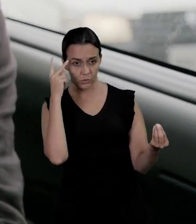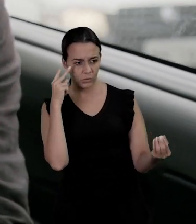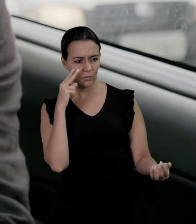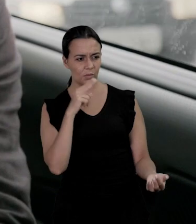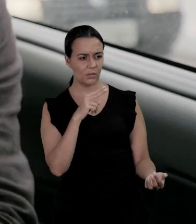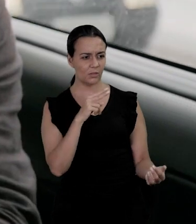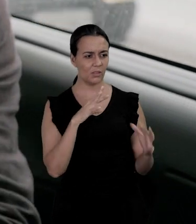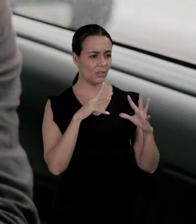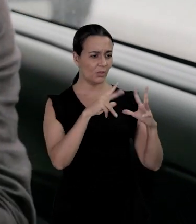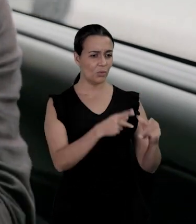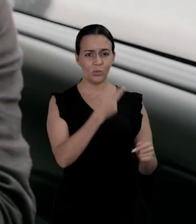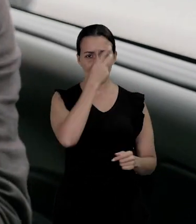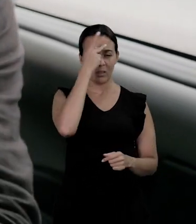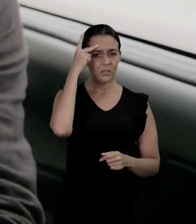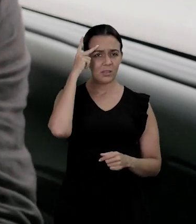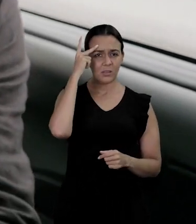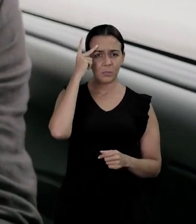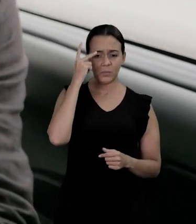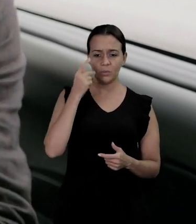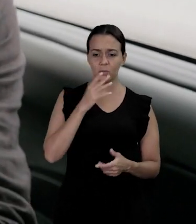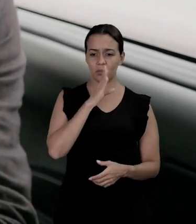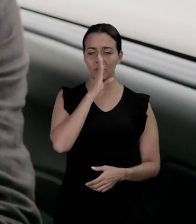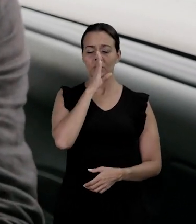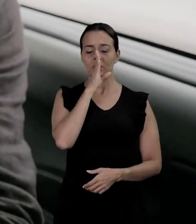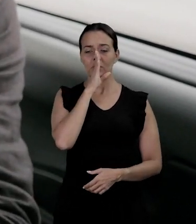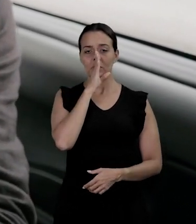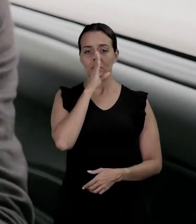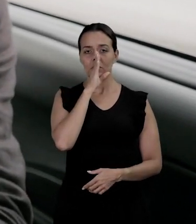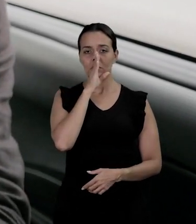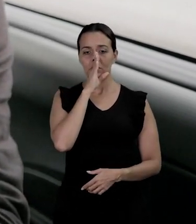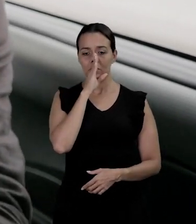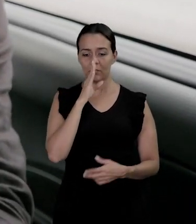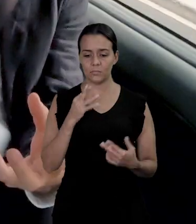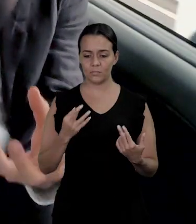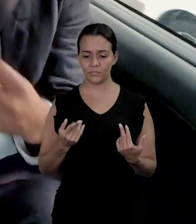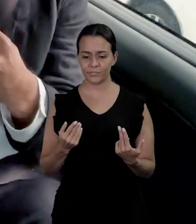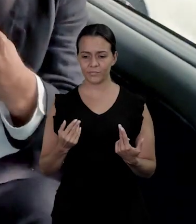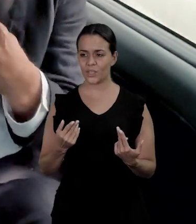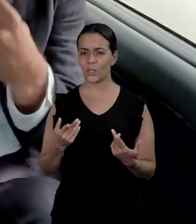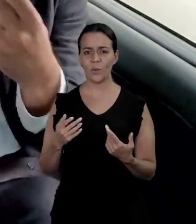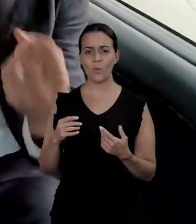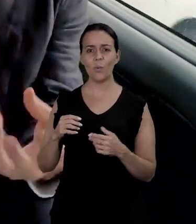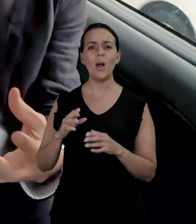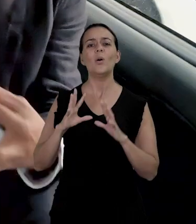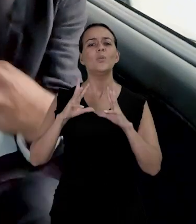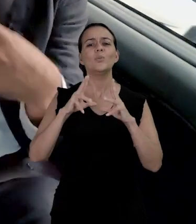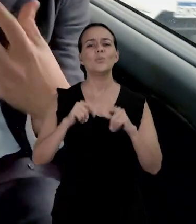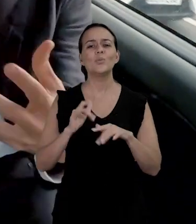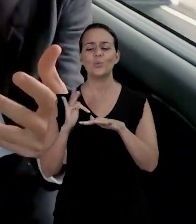eles estão tão reféns quanto todo o resto de nós, a gente está preso na rede social, no nosso perfil,